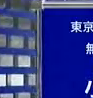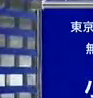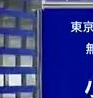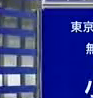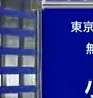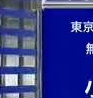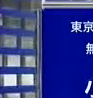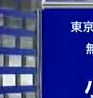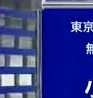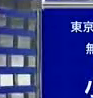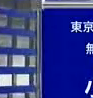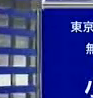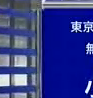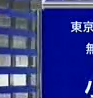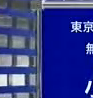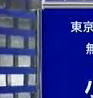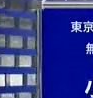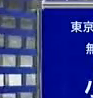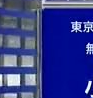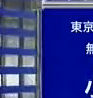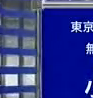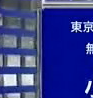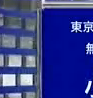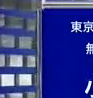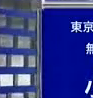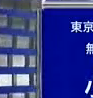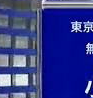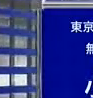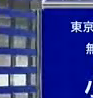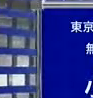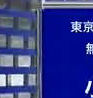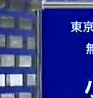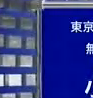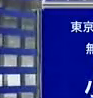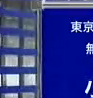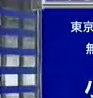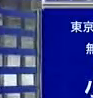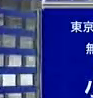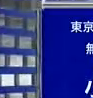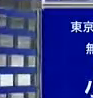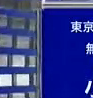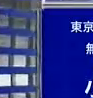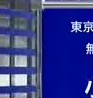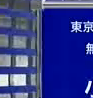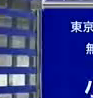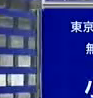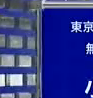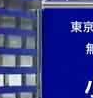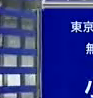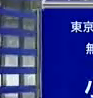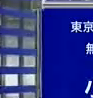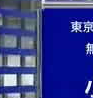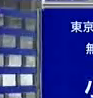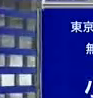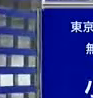東京都世田谷区生まれ 東北大学医学部卒 医師